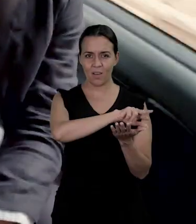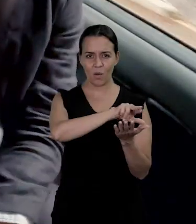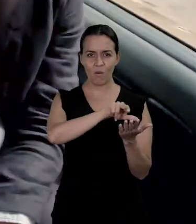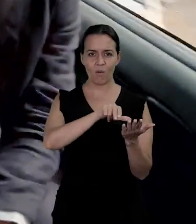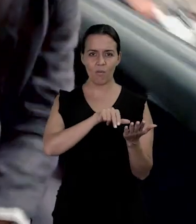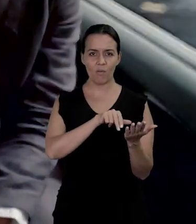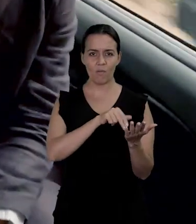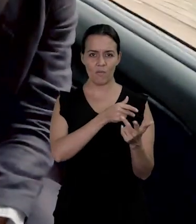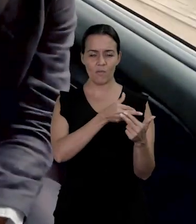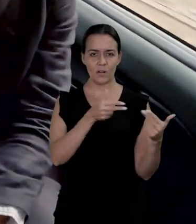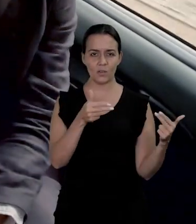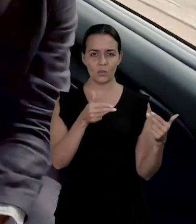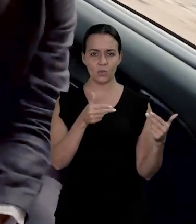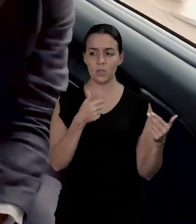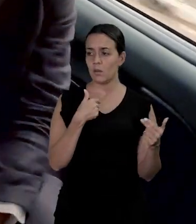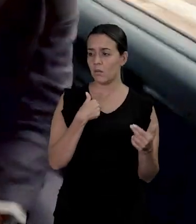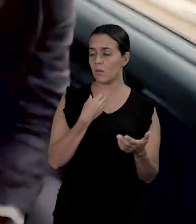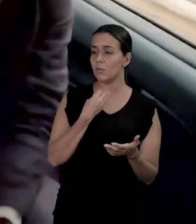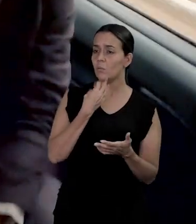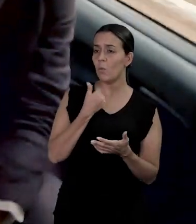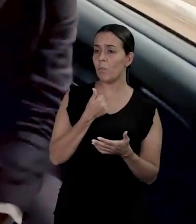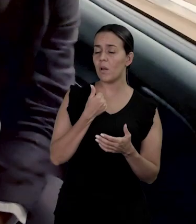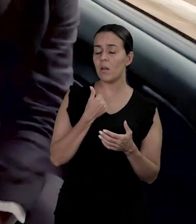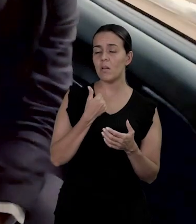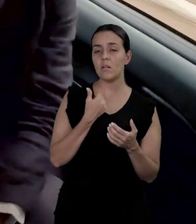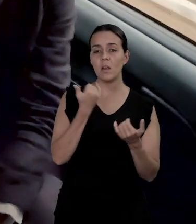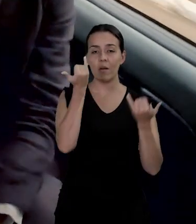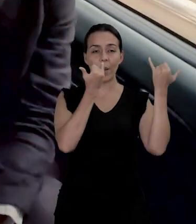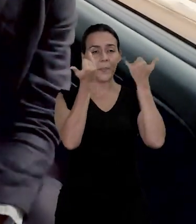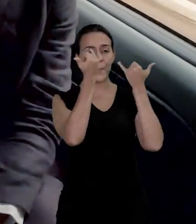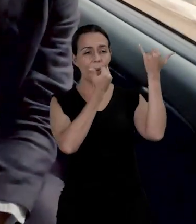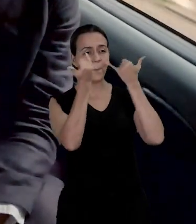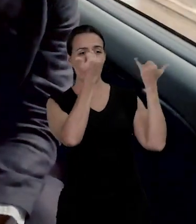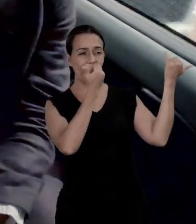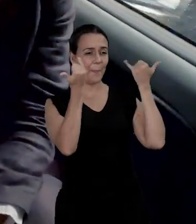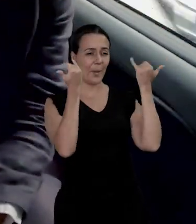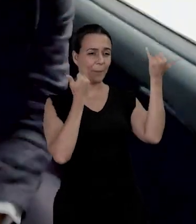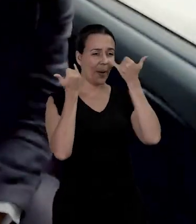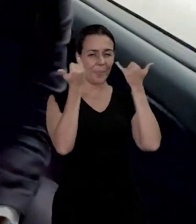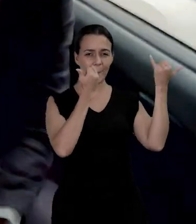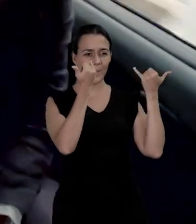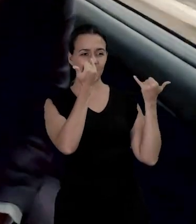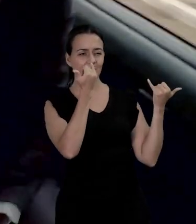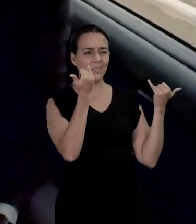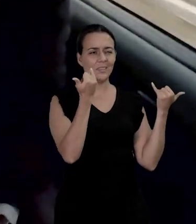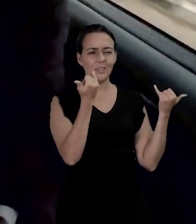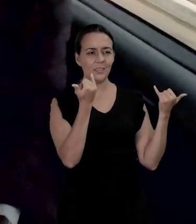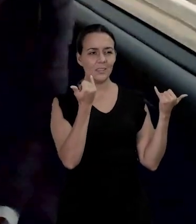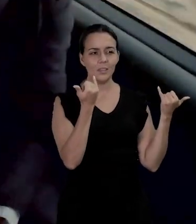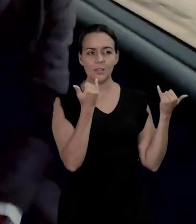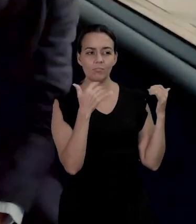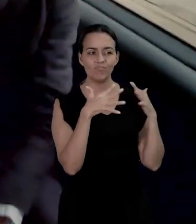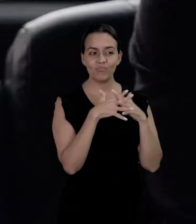Eu não me dou bem com muita informação, acho que todo mundo, hoje em dia, quando a gente começou a baixar a música e